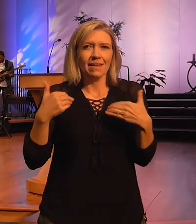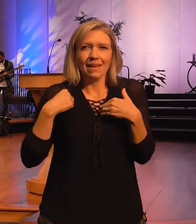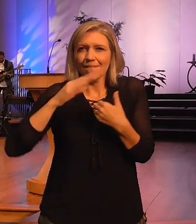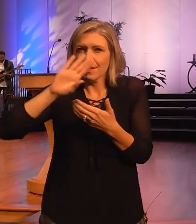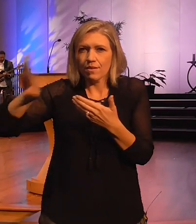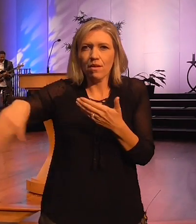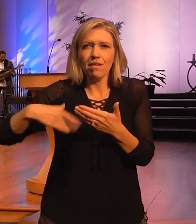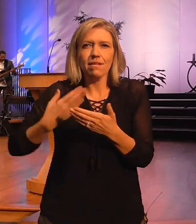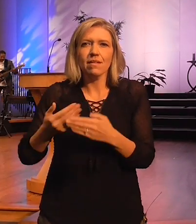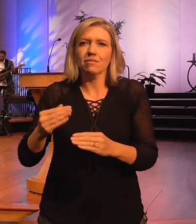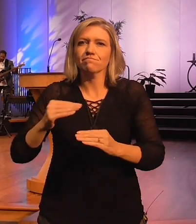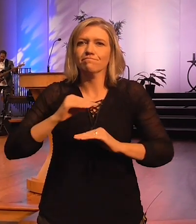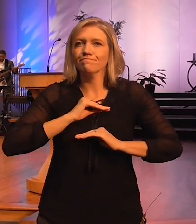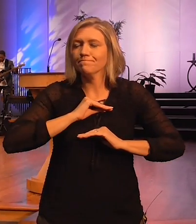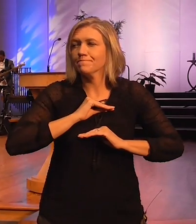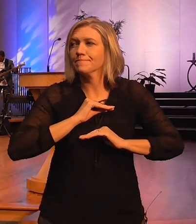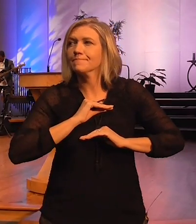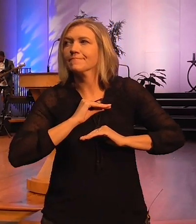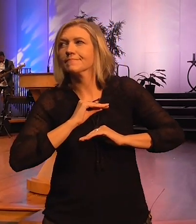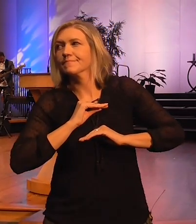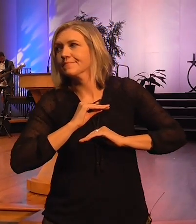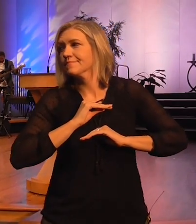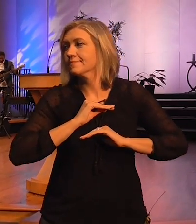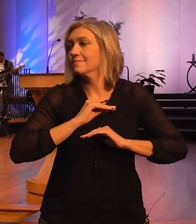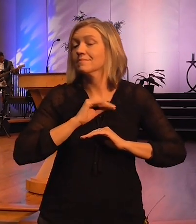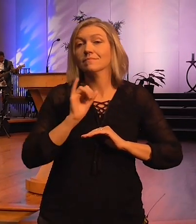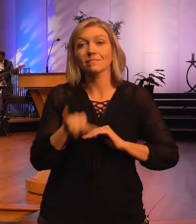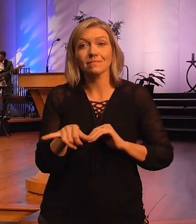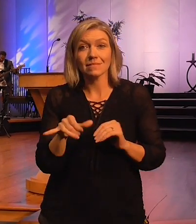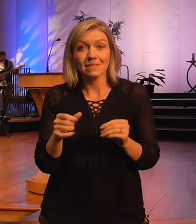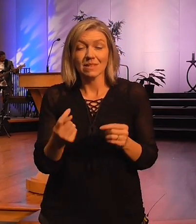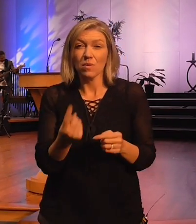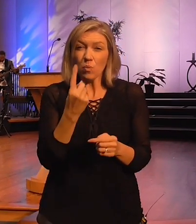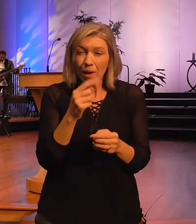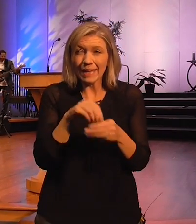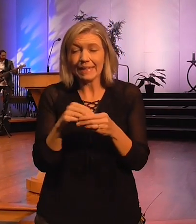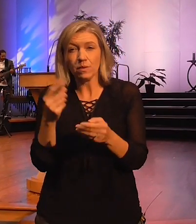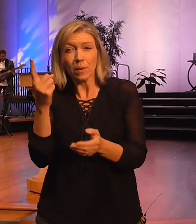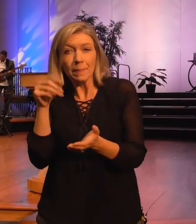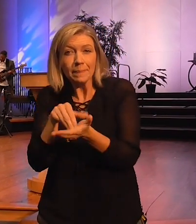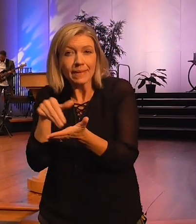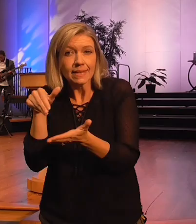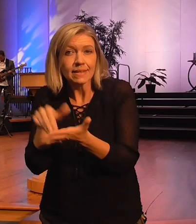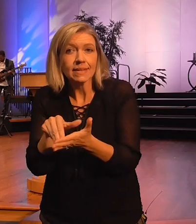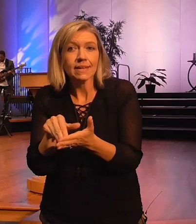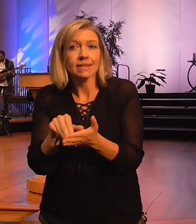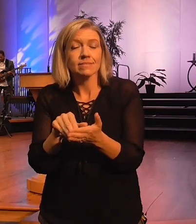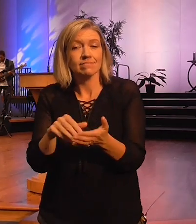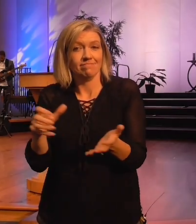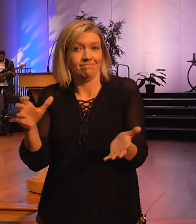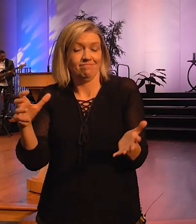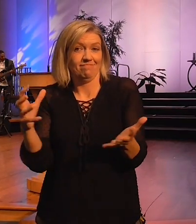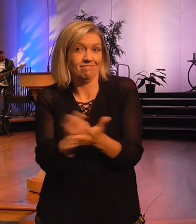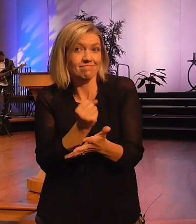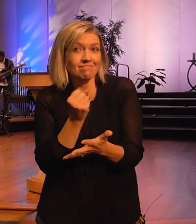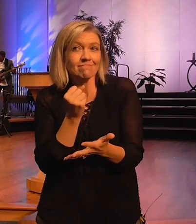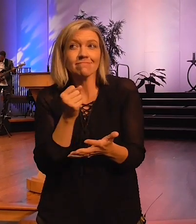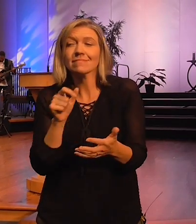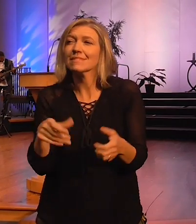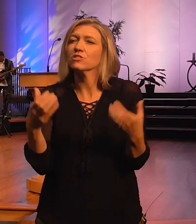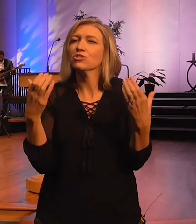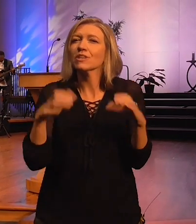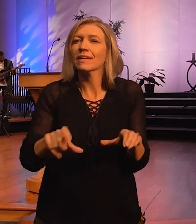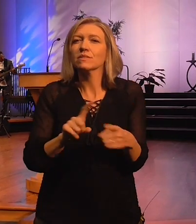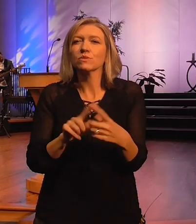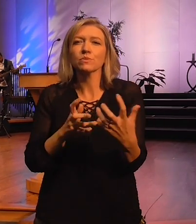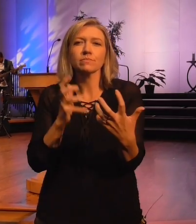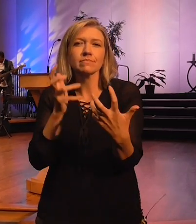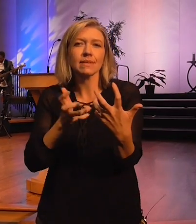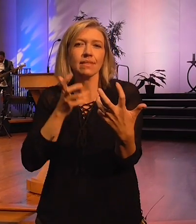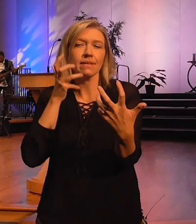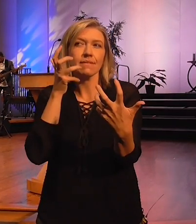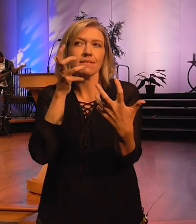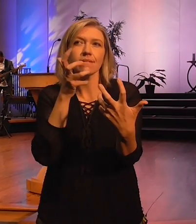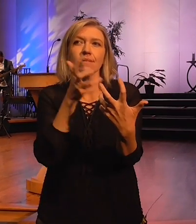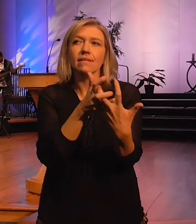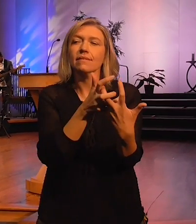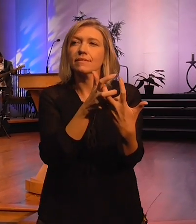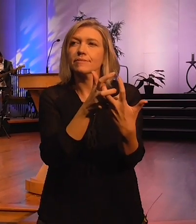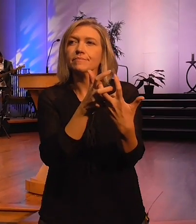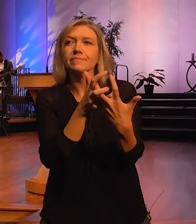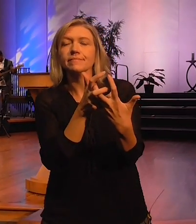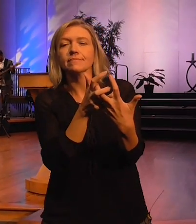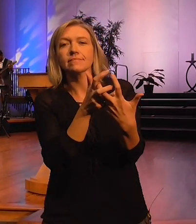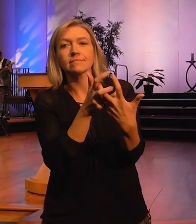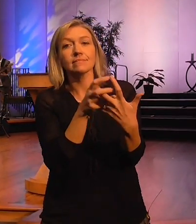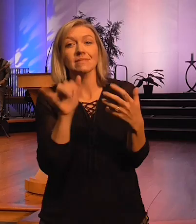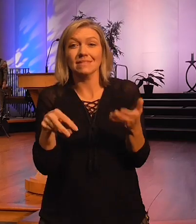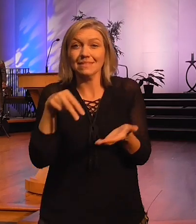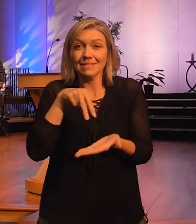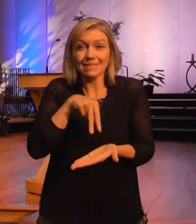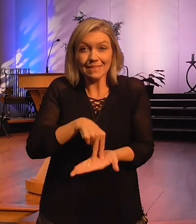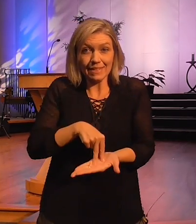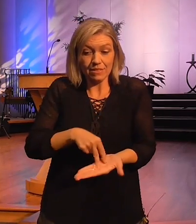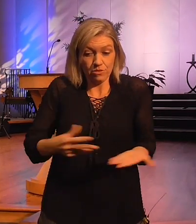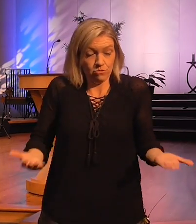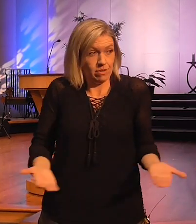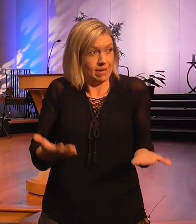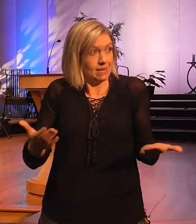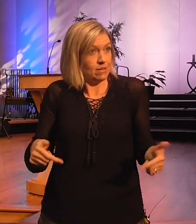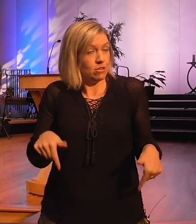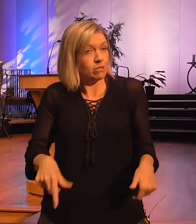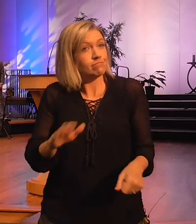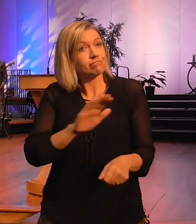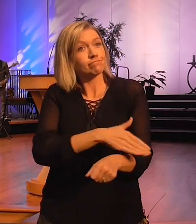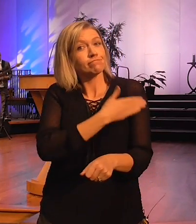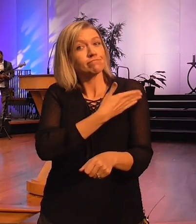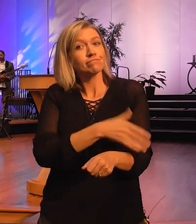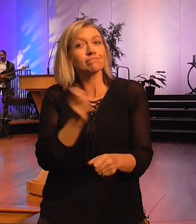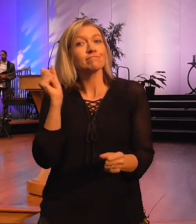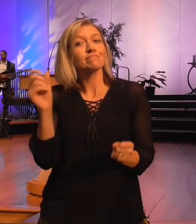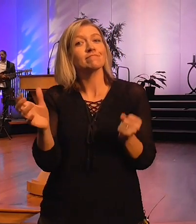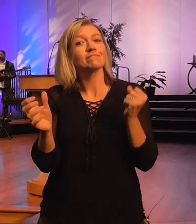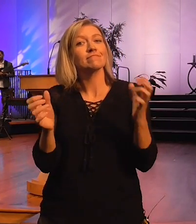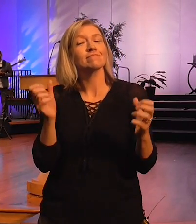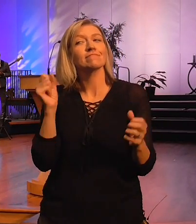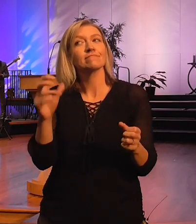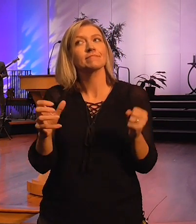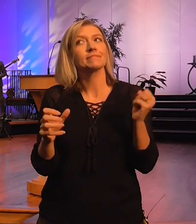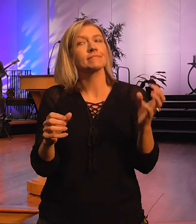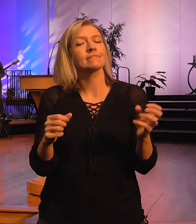todo es esto uno en un millón es una oportunidad de pertenecer está parado aquí canta la canción yo